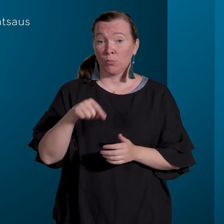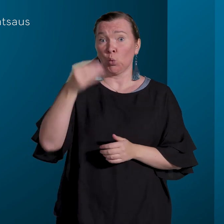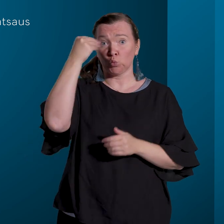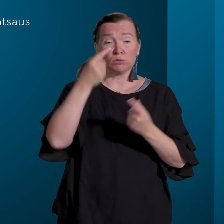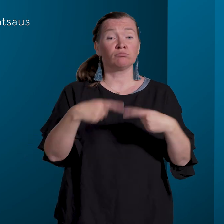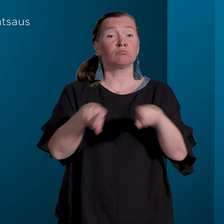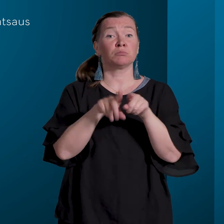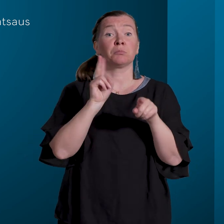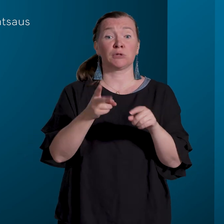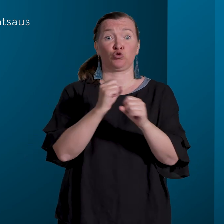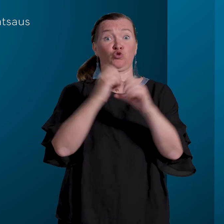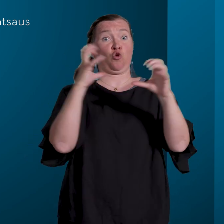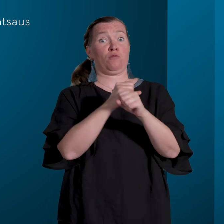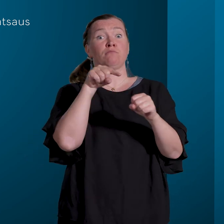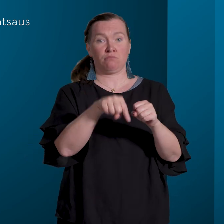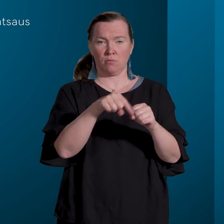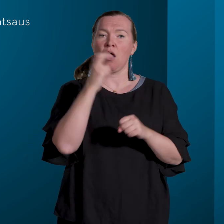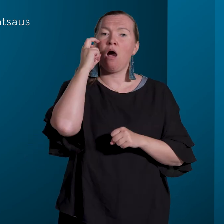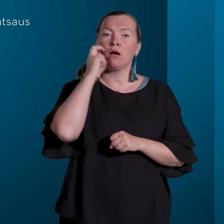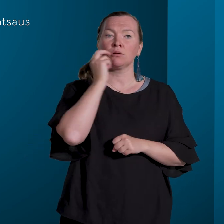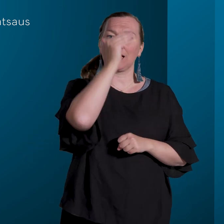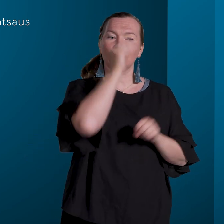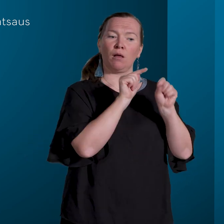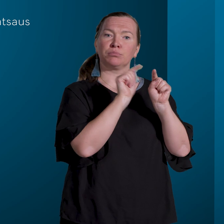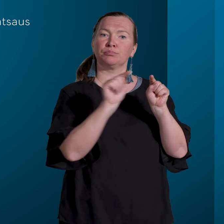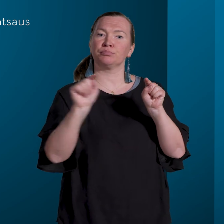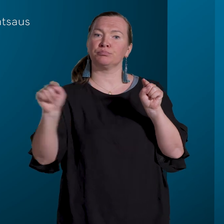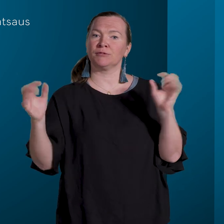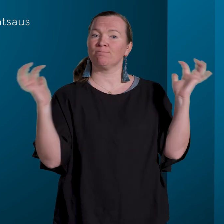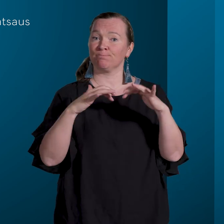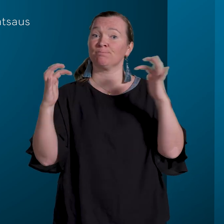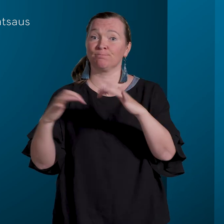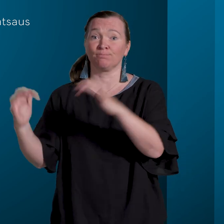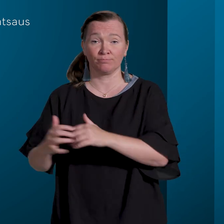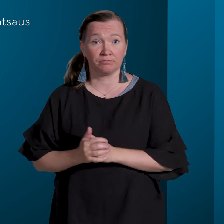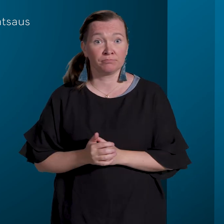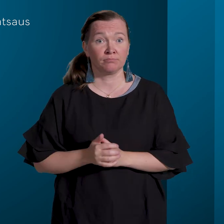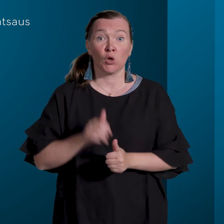Kurssi toteutetaan arki-iltaisin Zoomissa, -